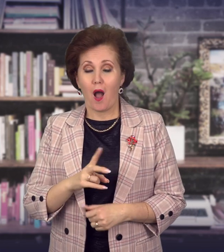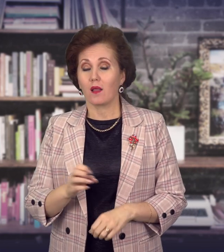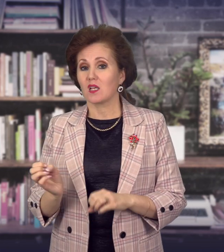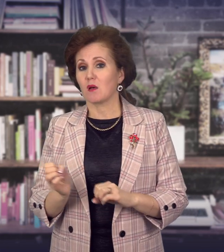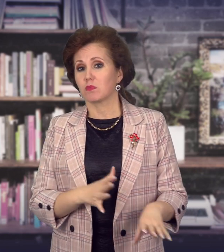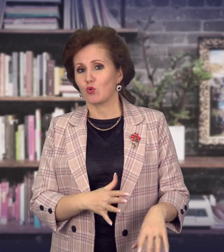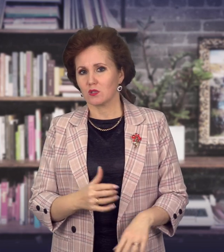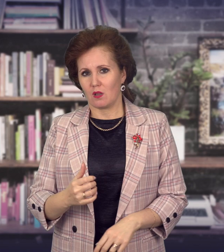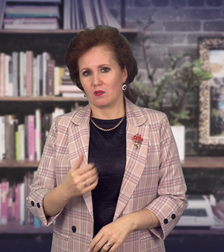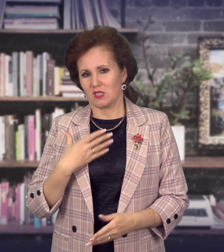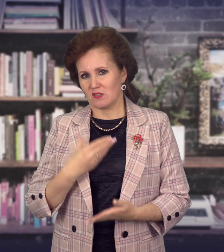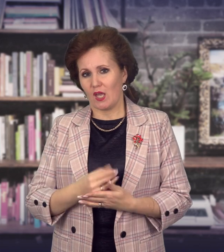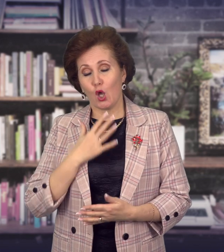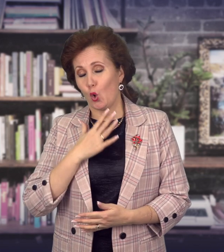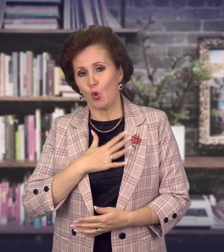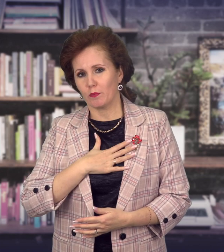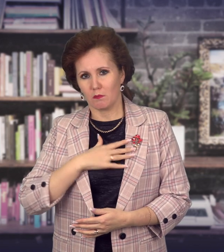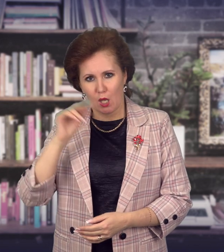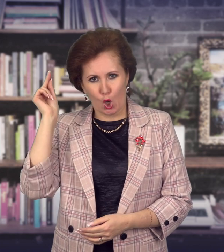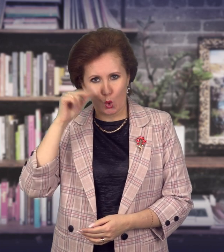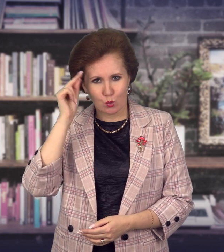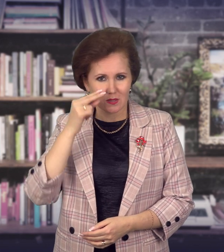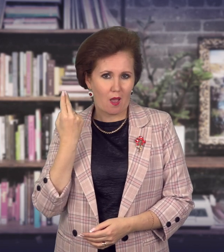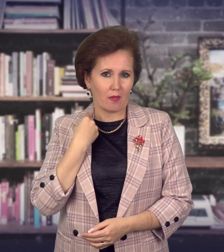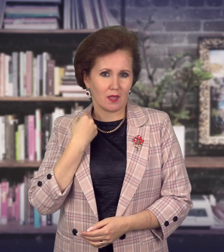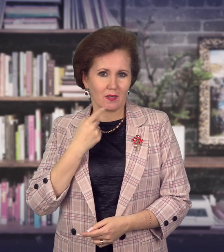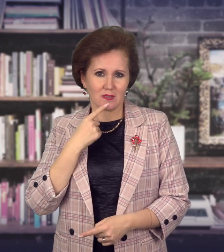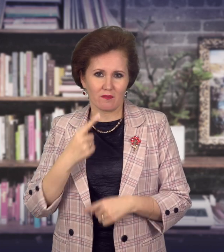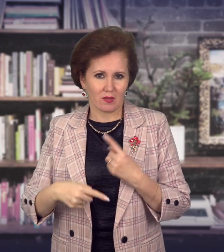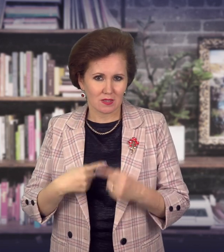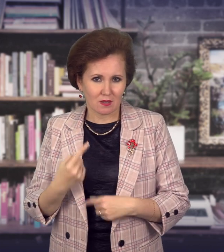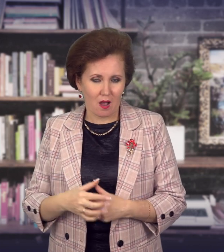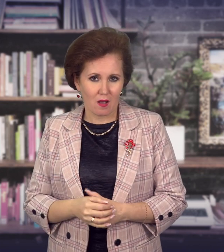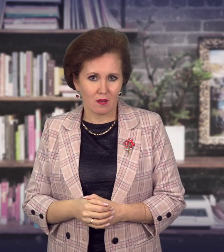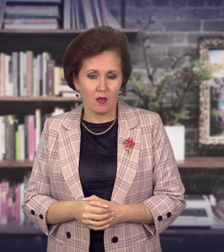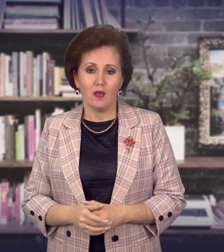забросила свои любимые курсы по английскому языку.